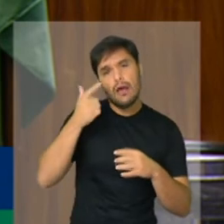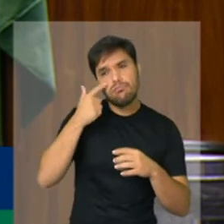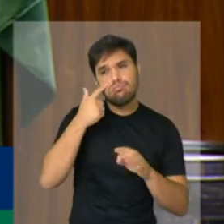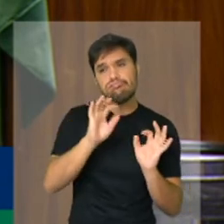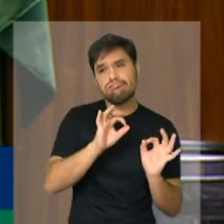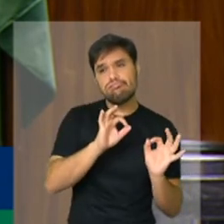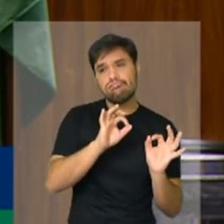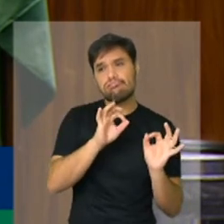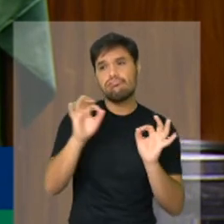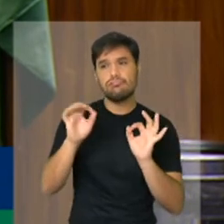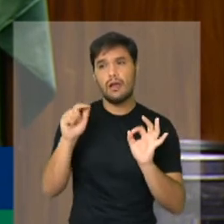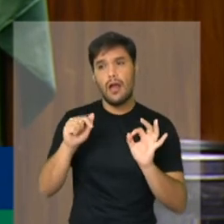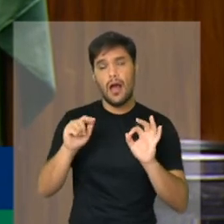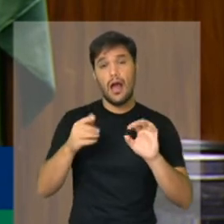ESTÃO NOS ACOMPANHANDO ATRAVÀS DA TV CÂMARA,